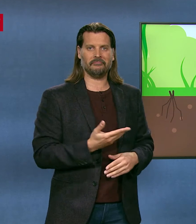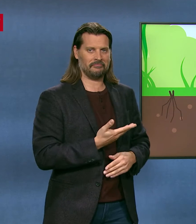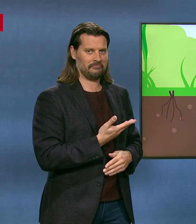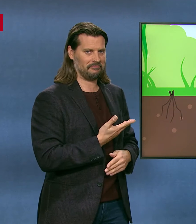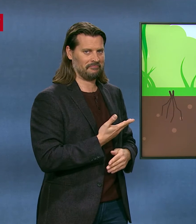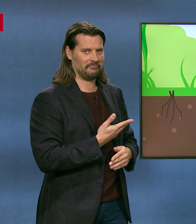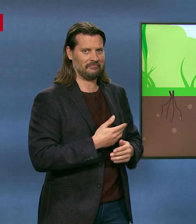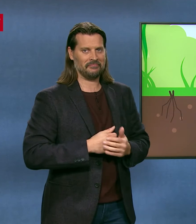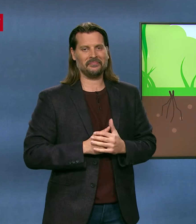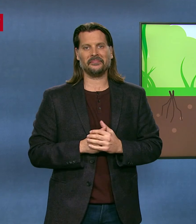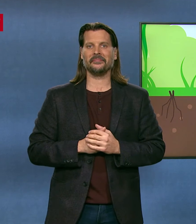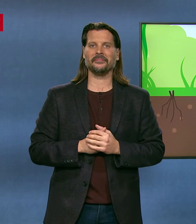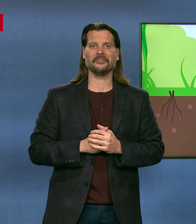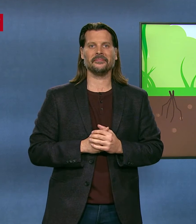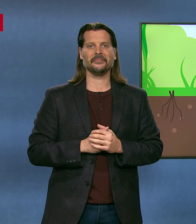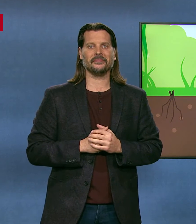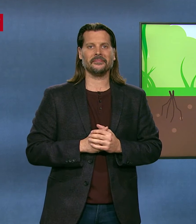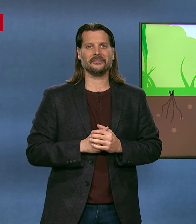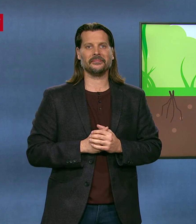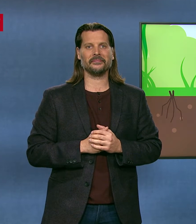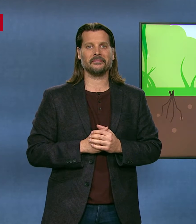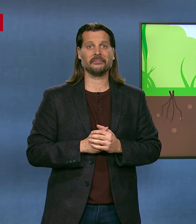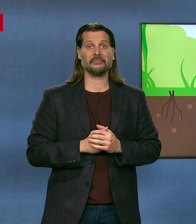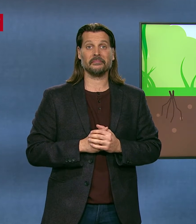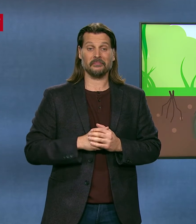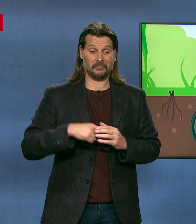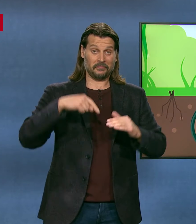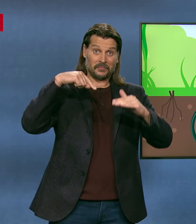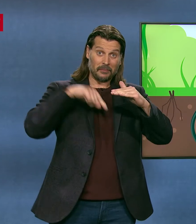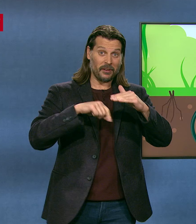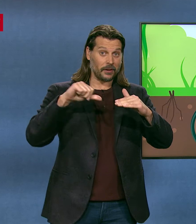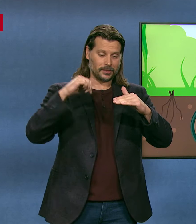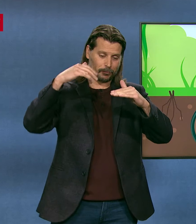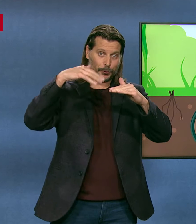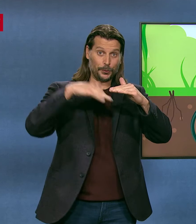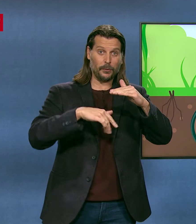Z.B. an die Pflanzen. Ausserdem filtert er Schadstoffe aus dem Wasser,